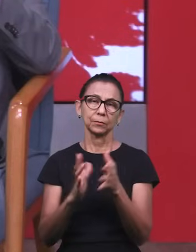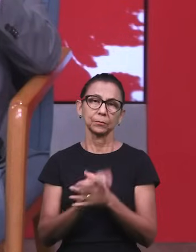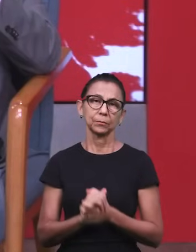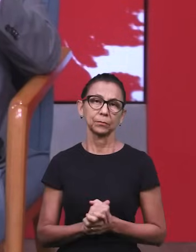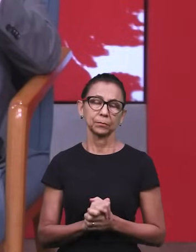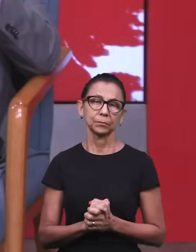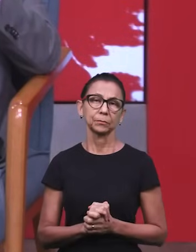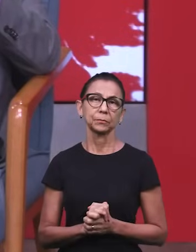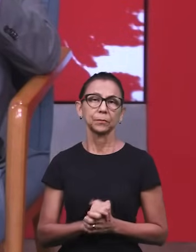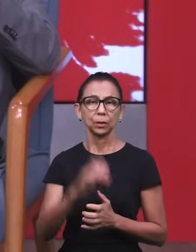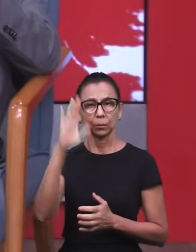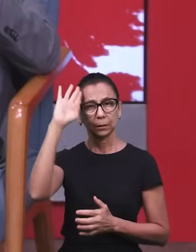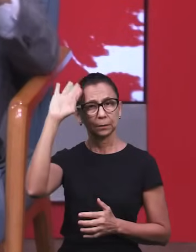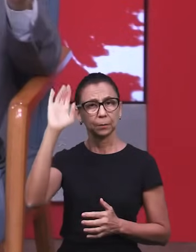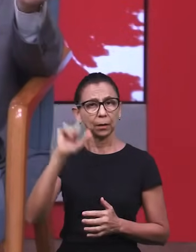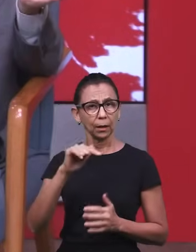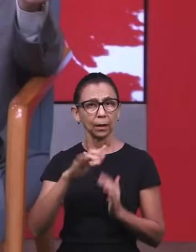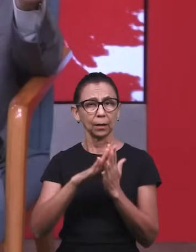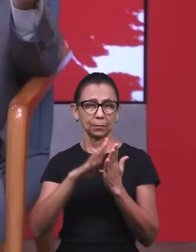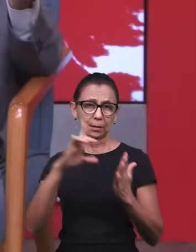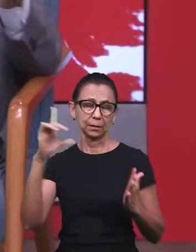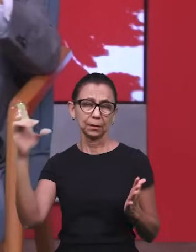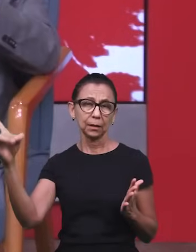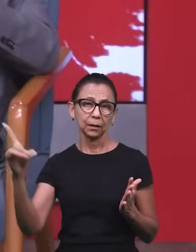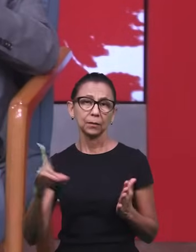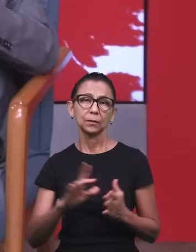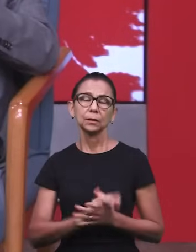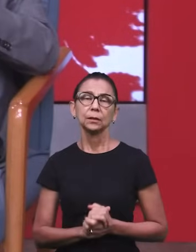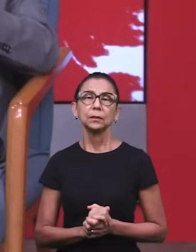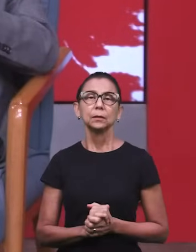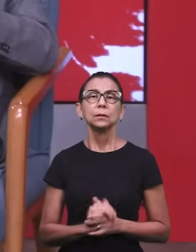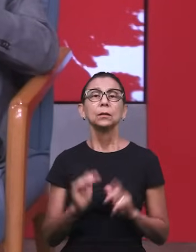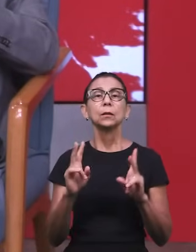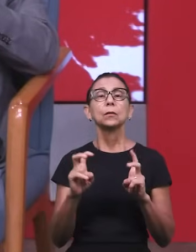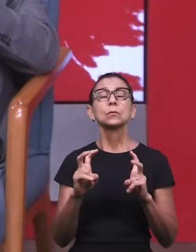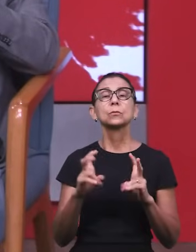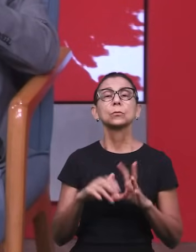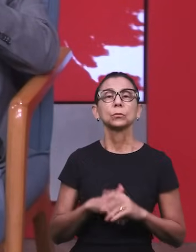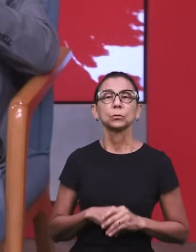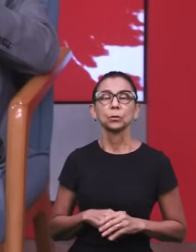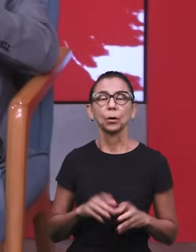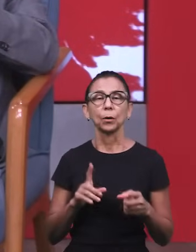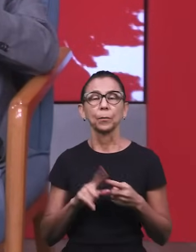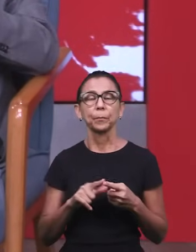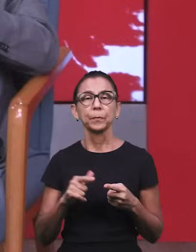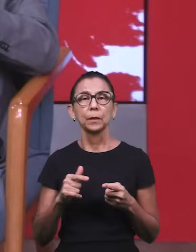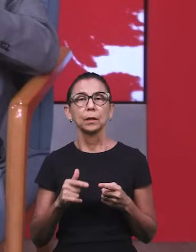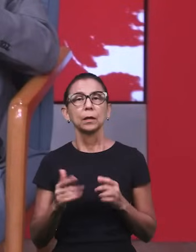abordar aqui porque nós estamos falando da palavra então o que que nós o que que foi abordado foi